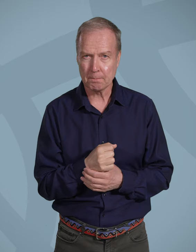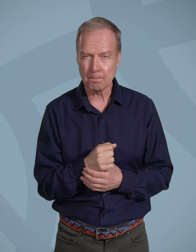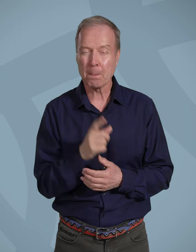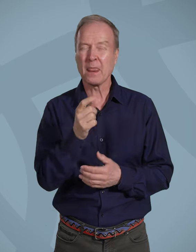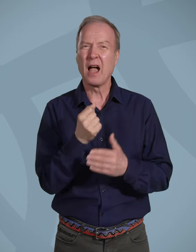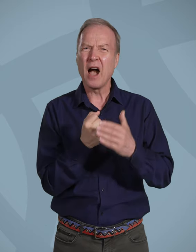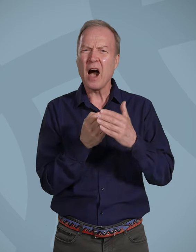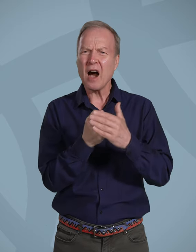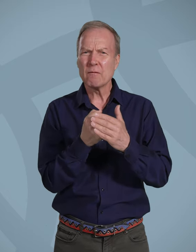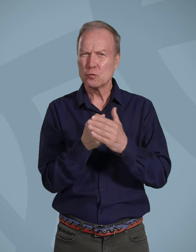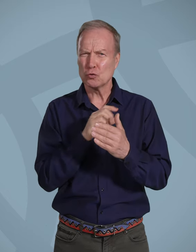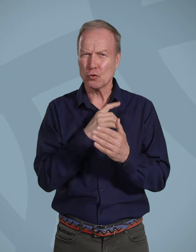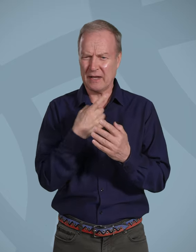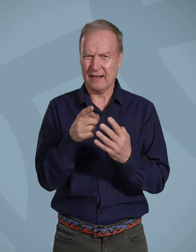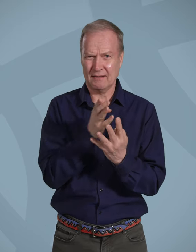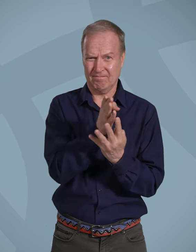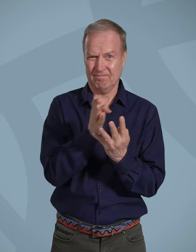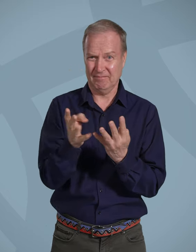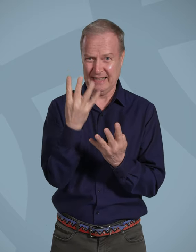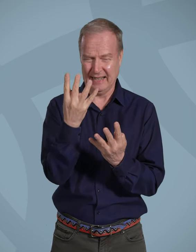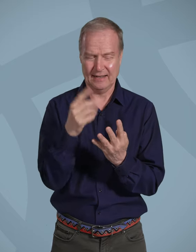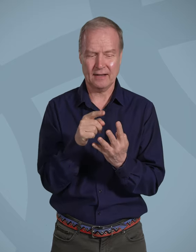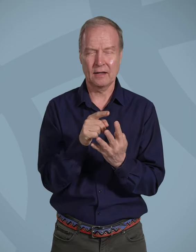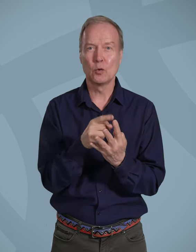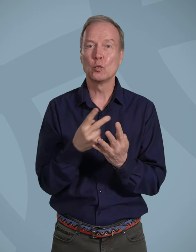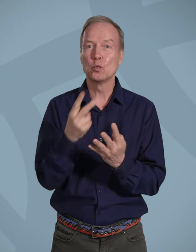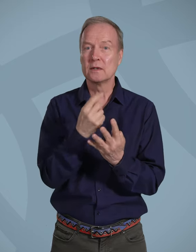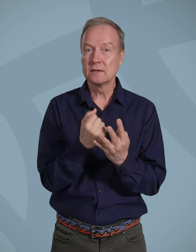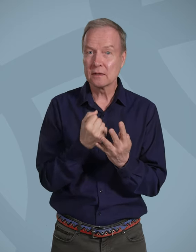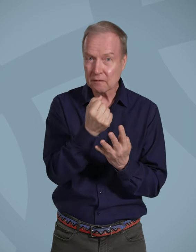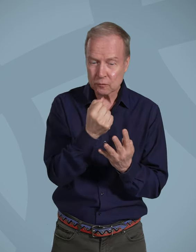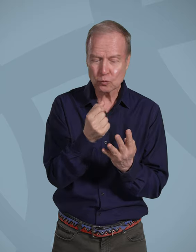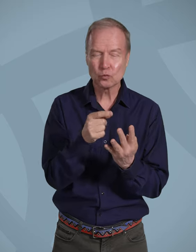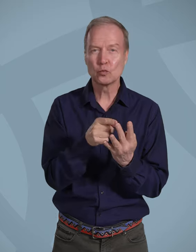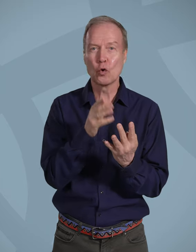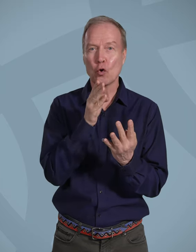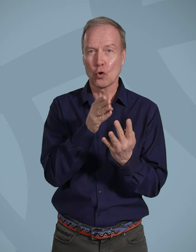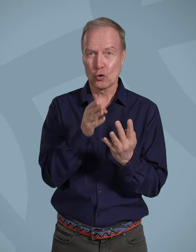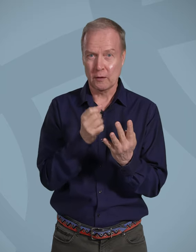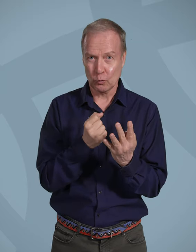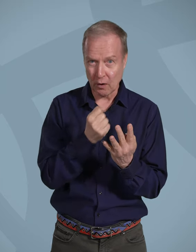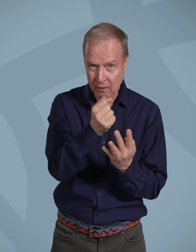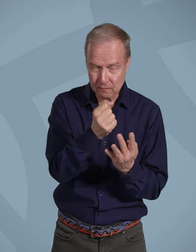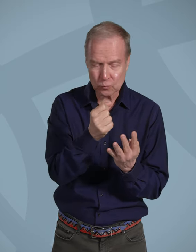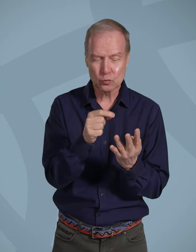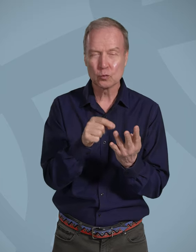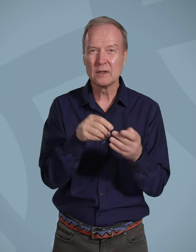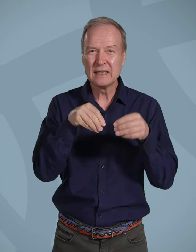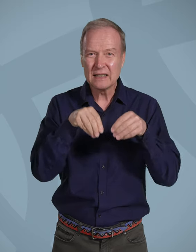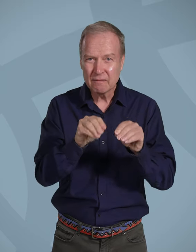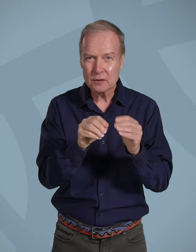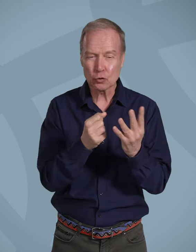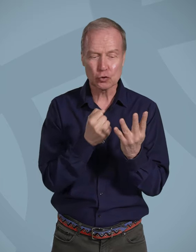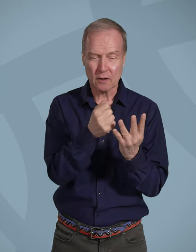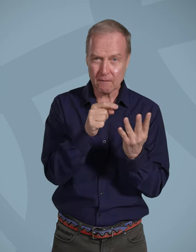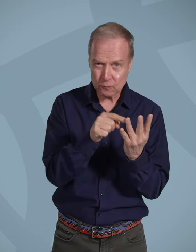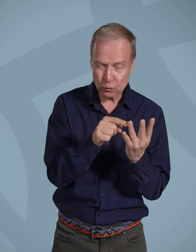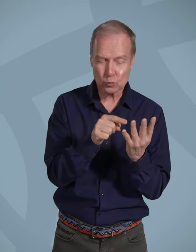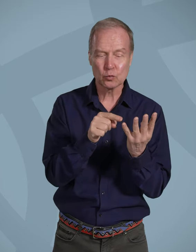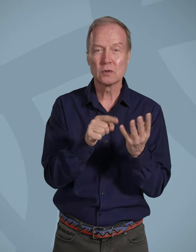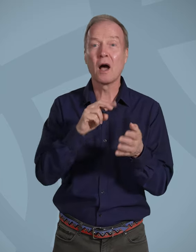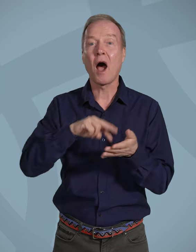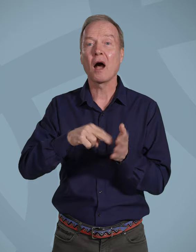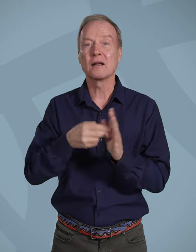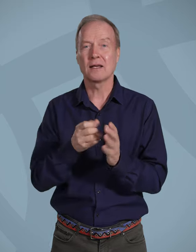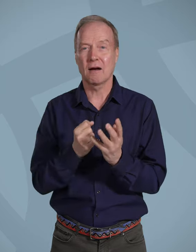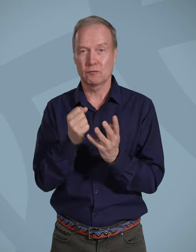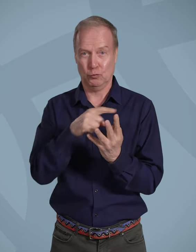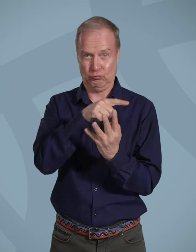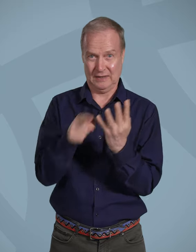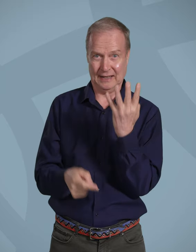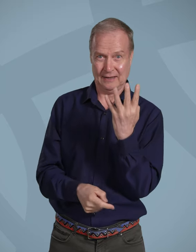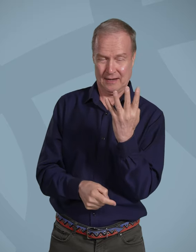Avustuksia on neljänlaisia; yleisavustuksia, kohdennettuja toiminta-avustuksia, investointi- ja hankeavustuksia.